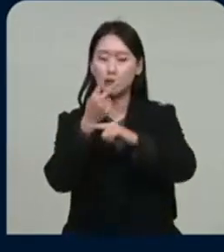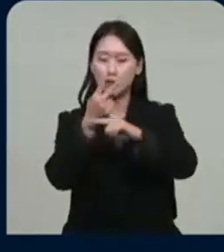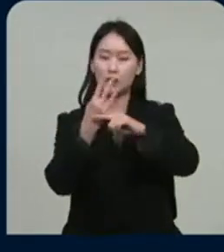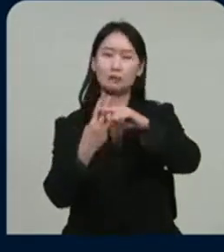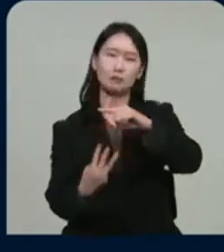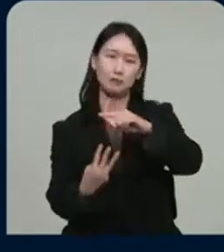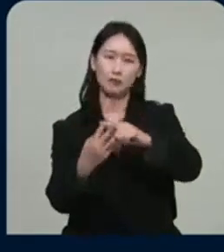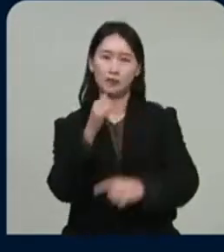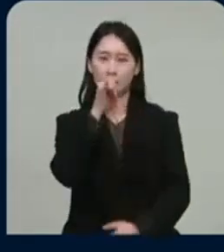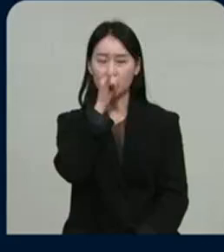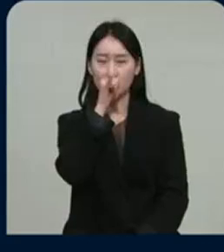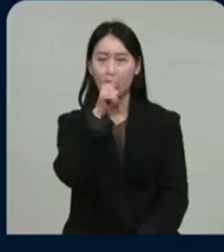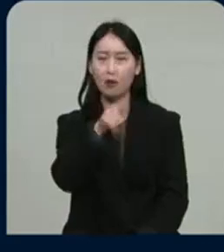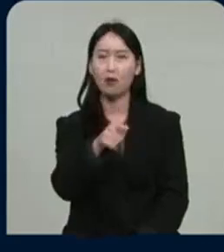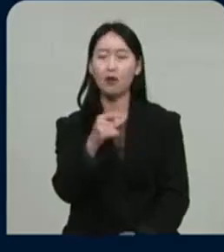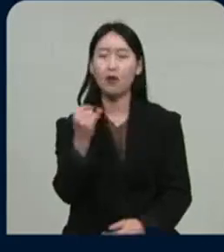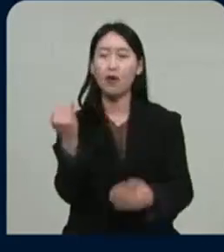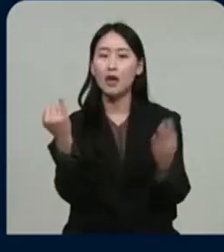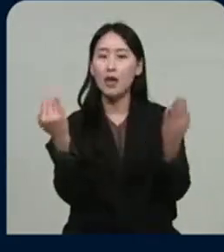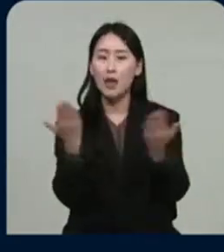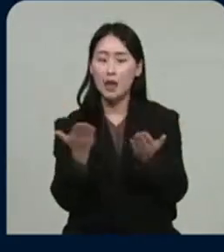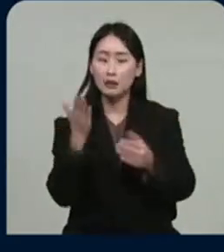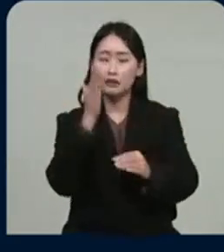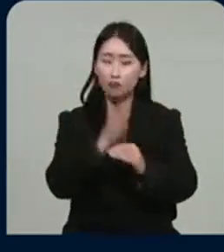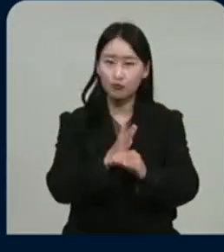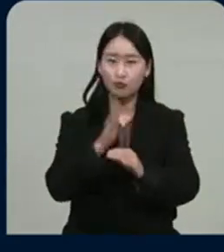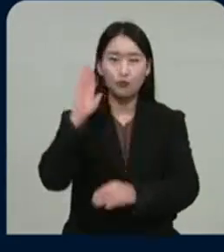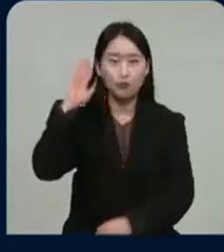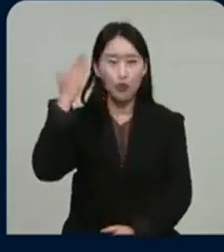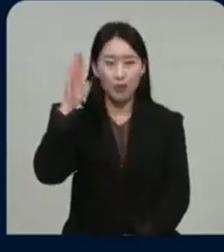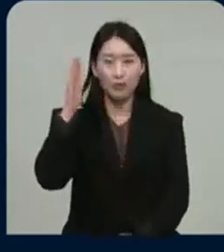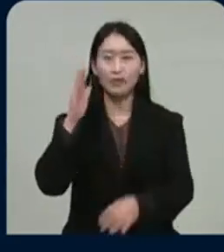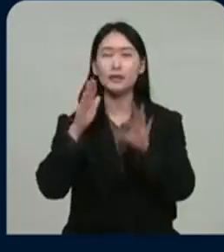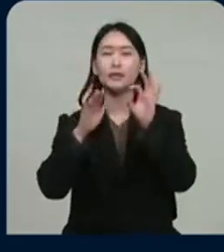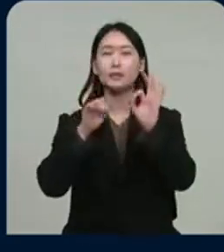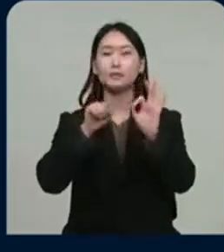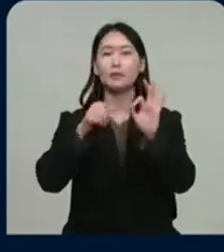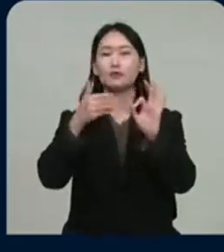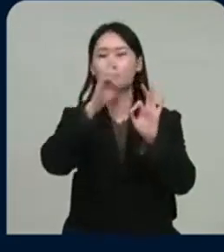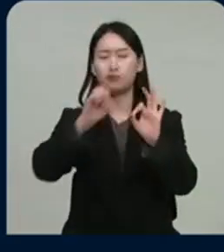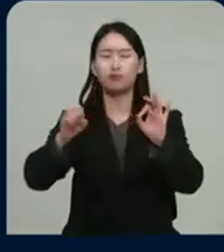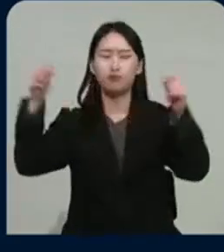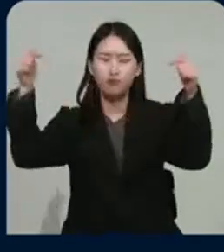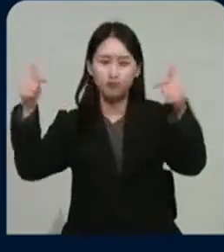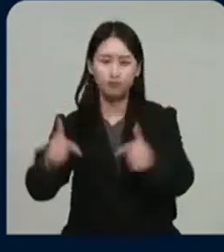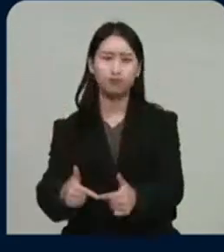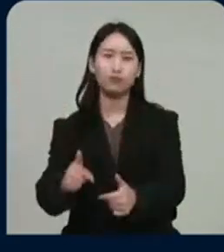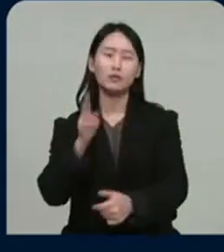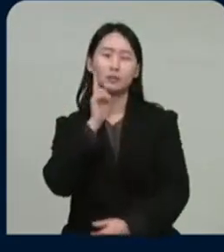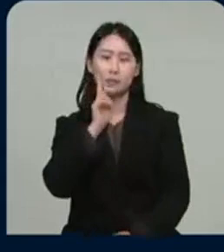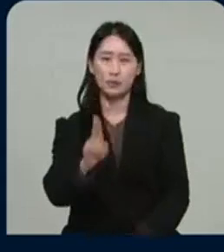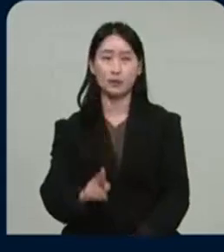기혼 여성 취업자는 최근 4년 동안 만 천 명 10.9%나 줄어 감소세도 가 파릅니다.